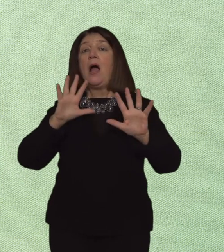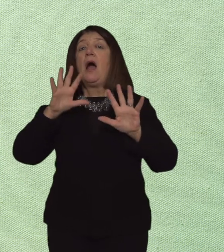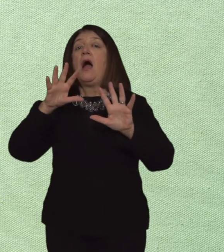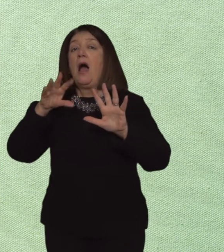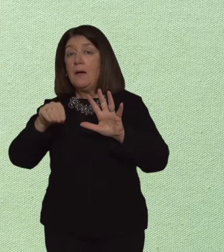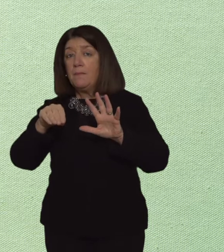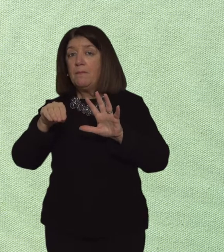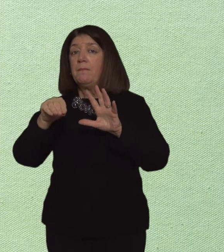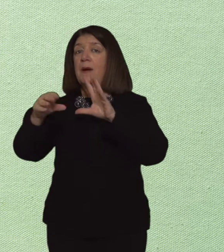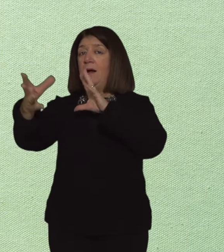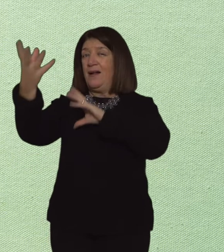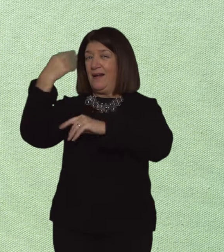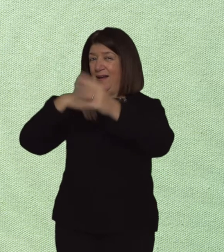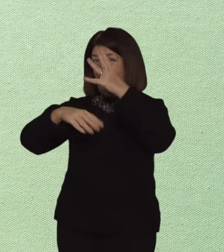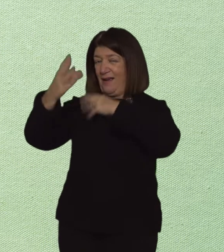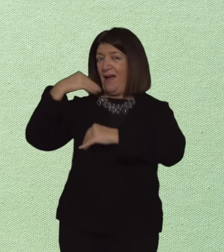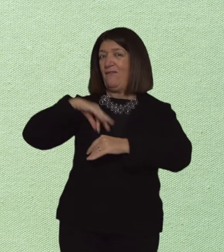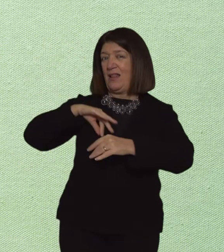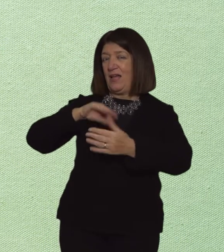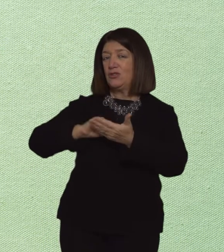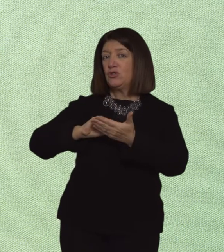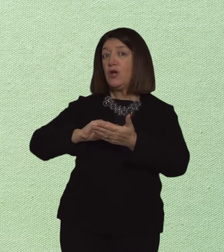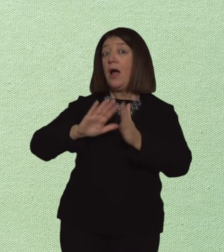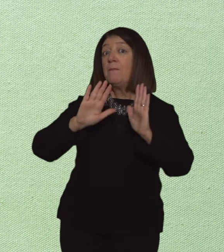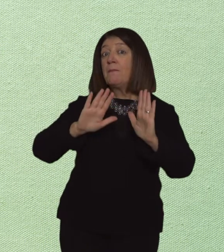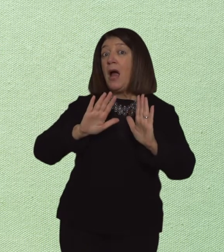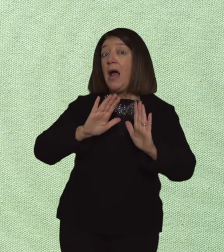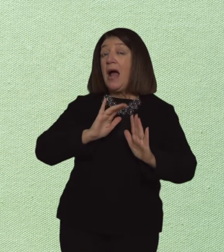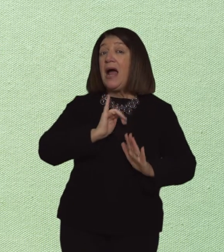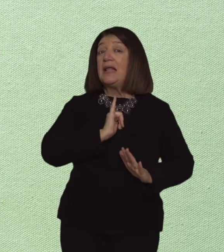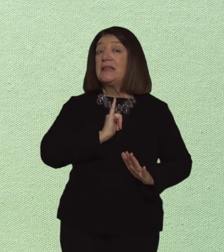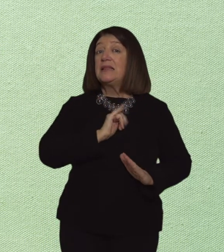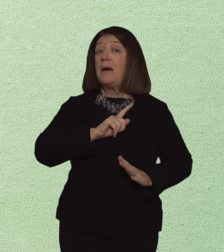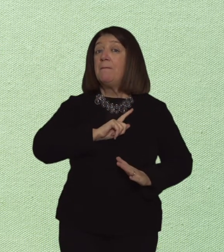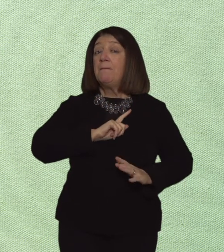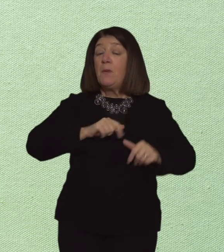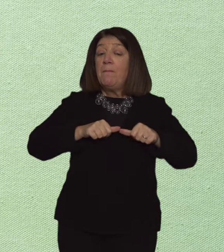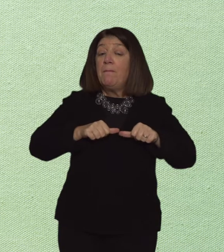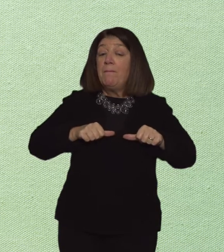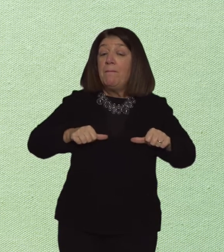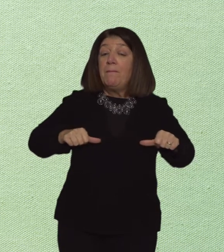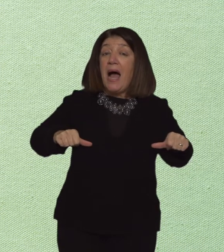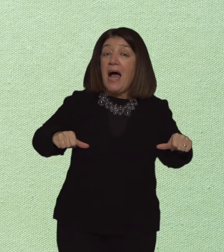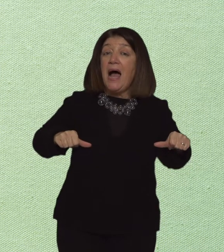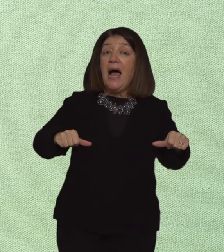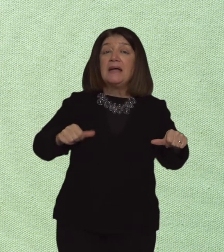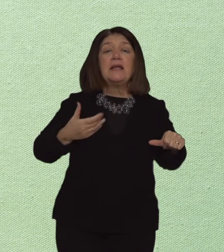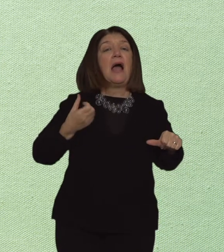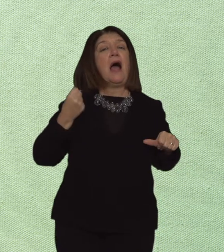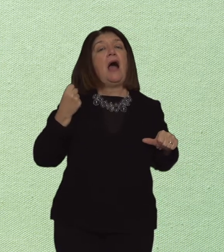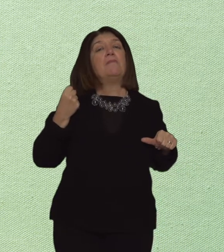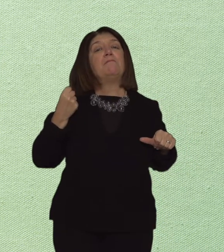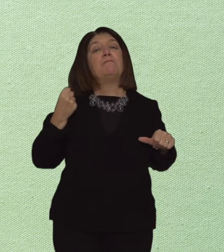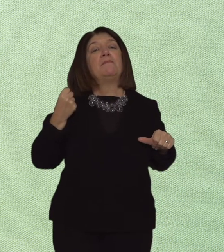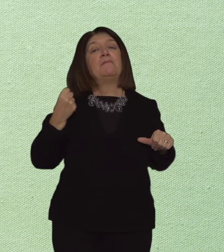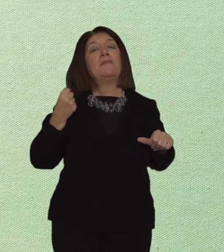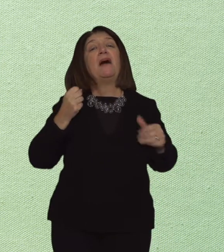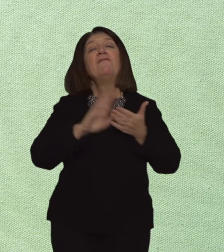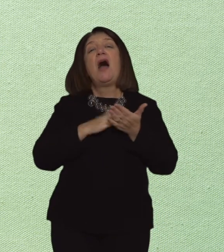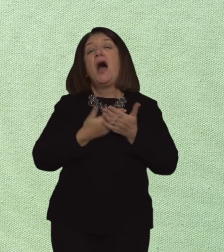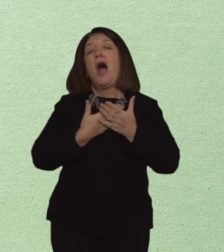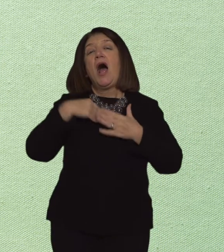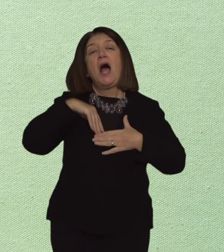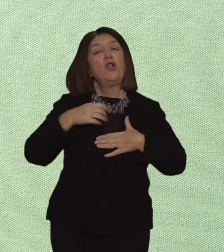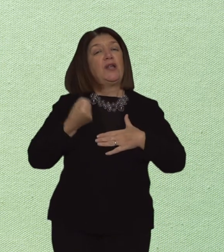per tutto e non mantenendo quelle quell'identità in maniera statica e immutabile, ovvero viviamo in un sistema